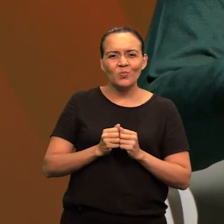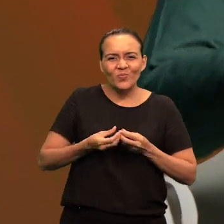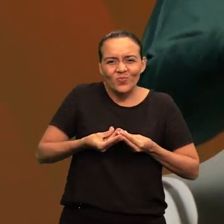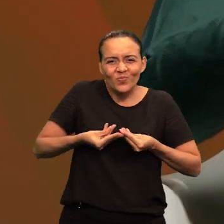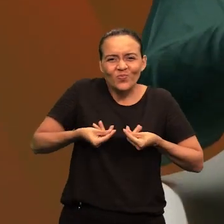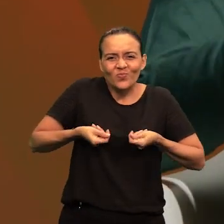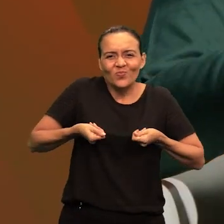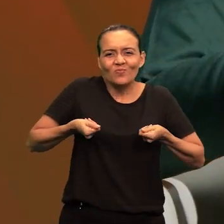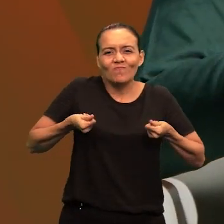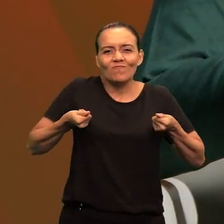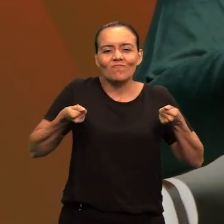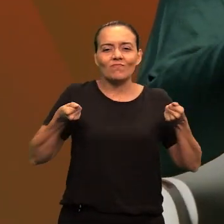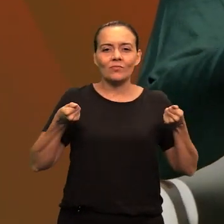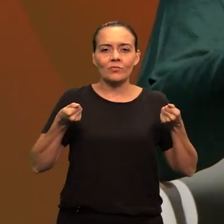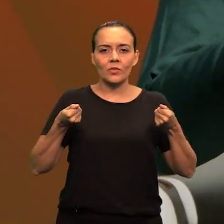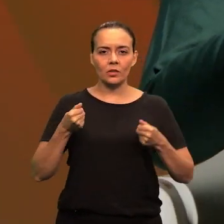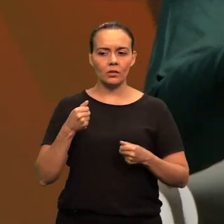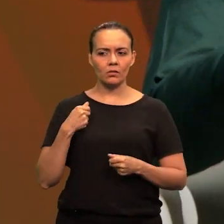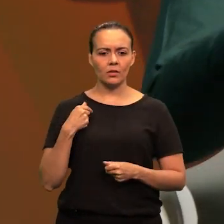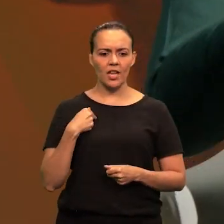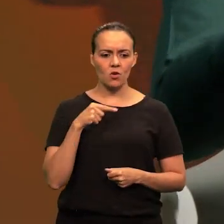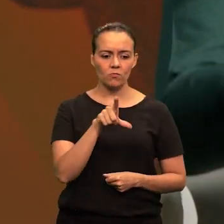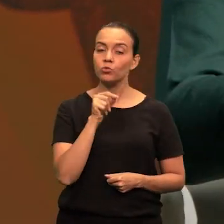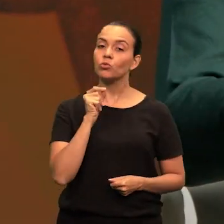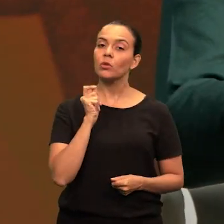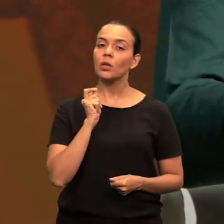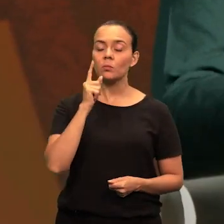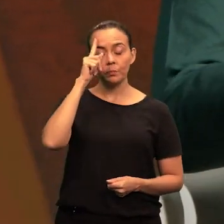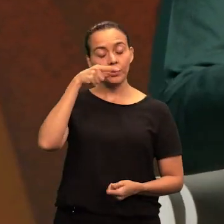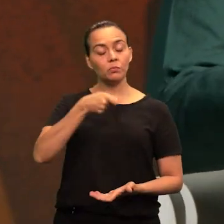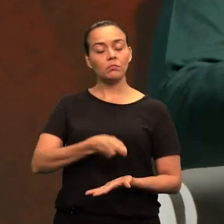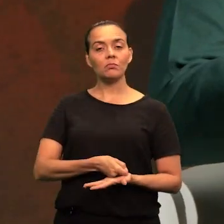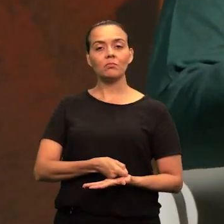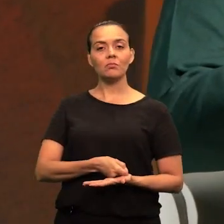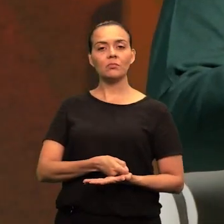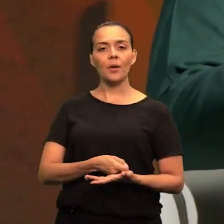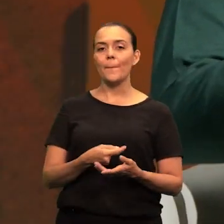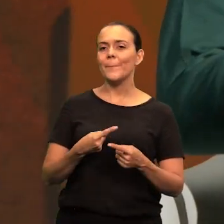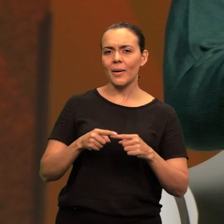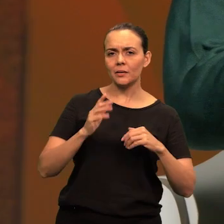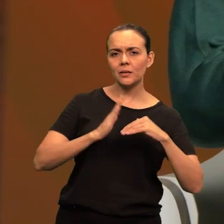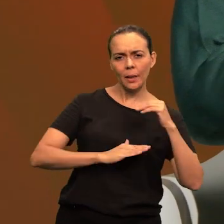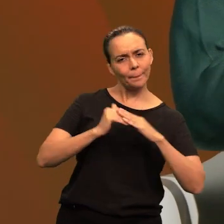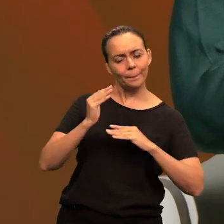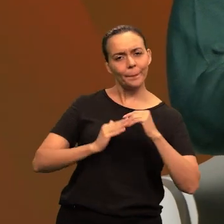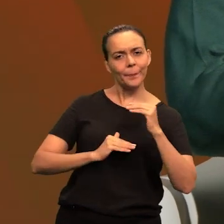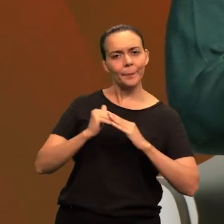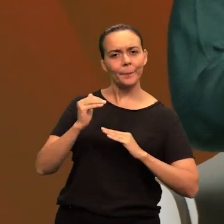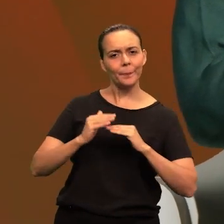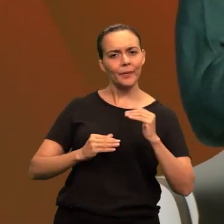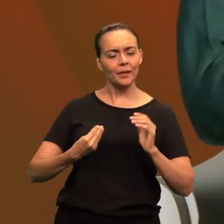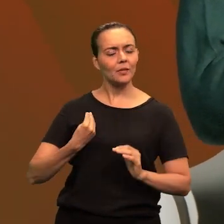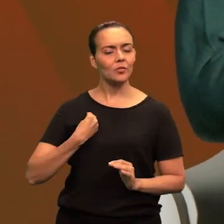fere a nossa crença de que nós somos detentores das escolhas, mesmo que na prática, isso já tenha sido,